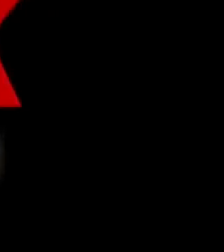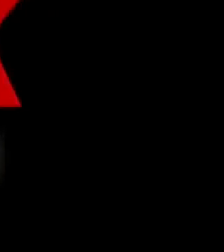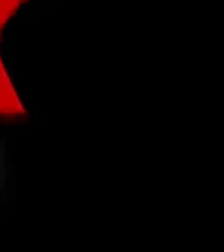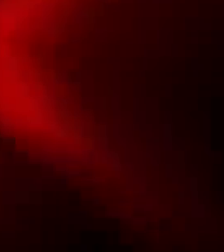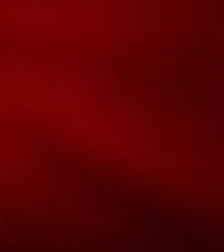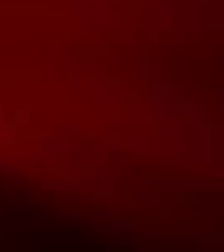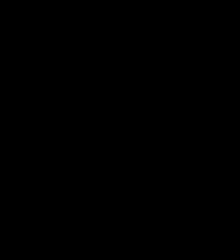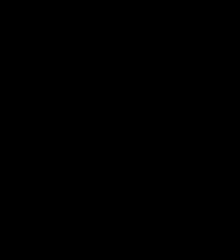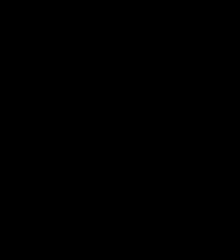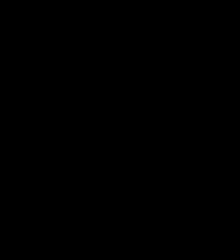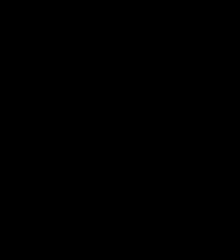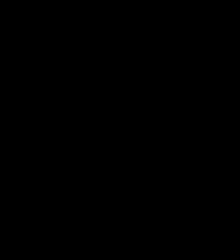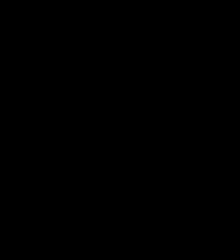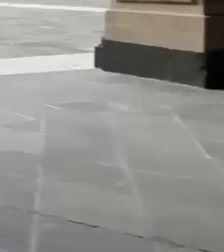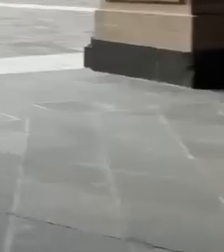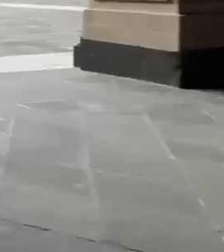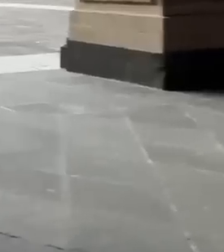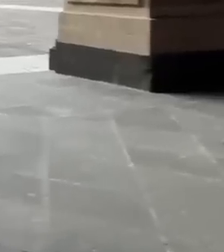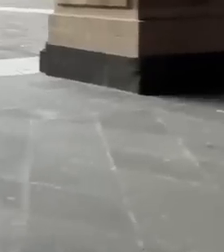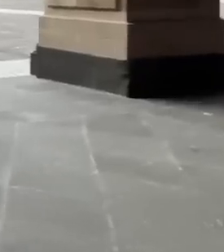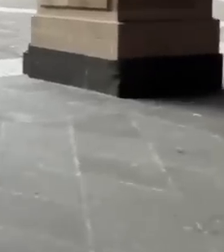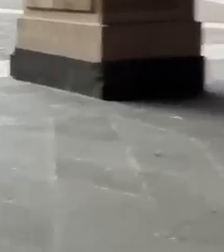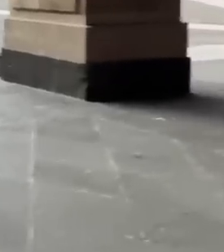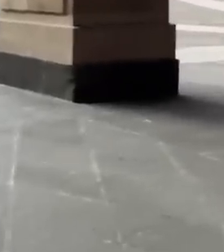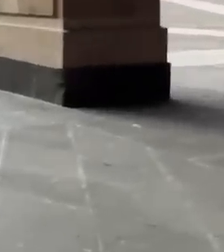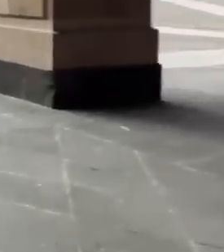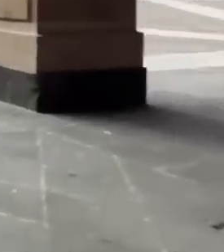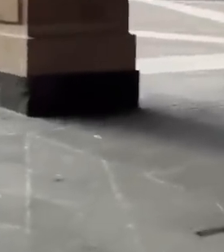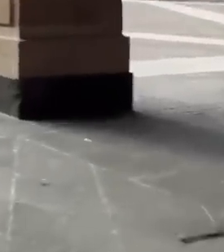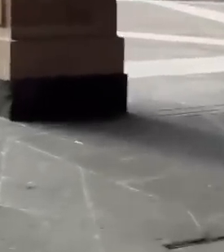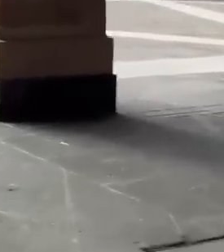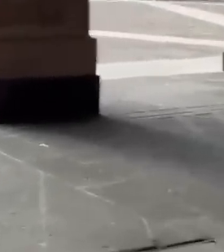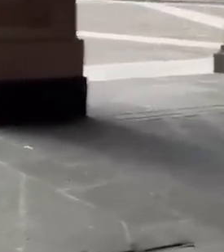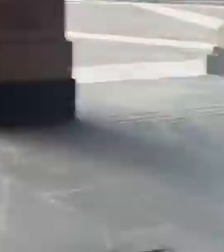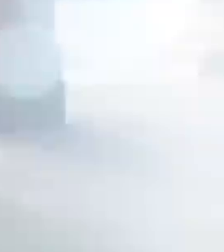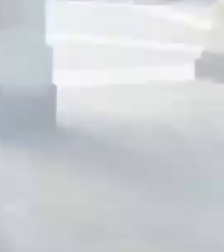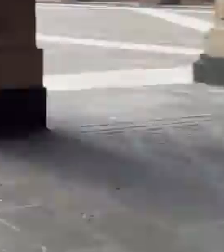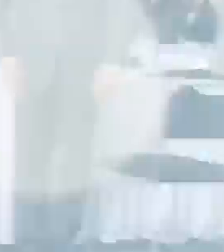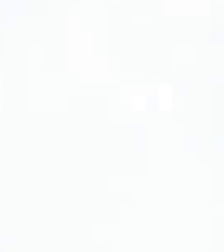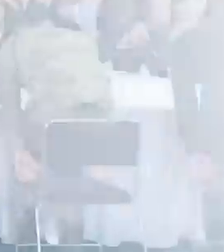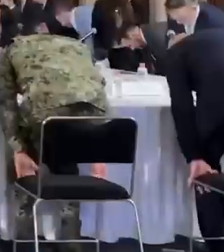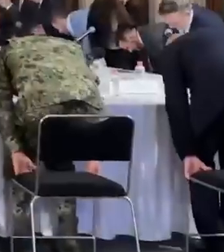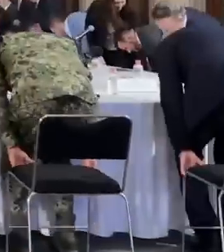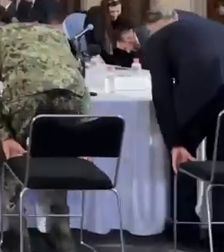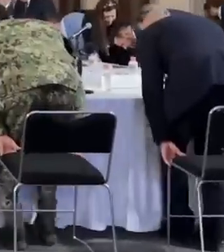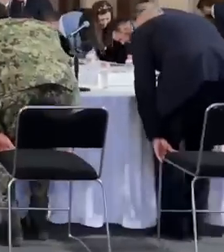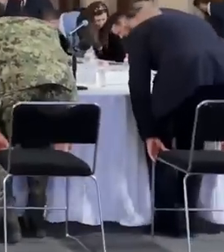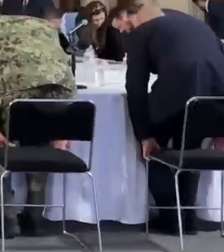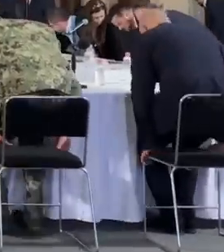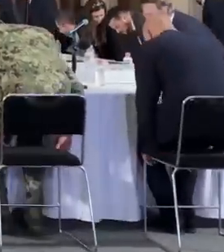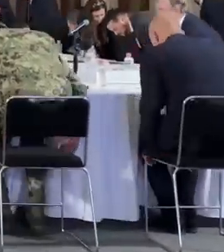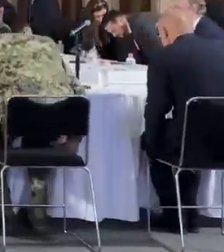[Música] [Aplausos] la presidenta de México Claudia sha le da cátedra a la dirección general